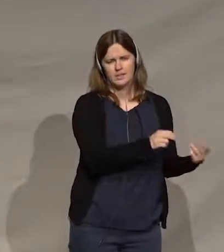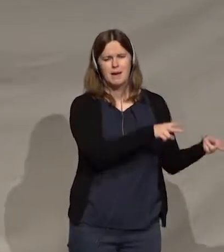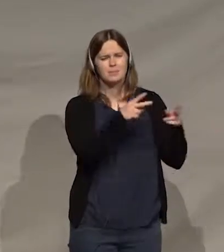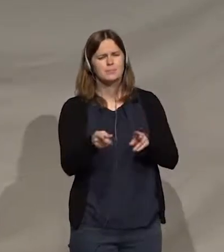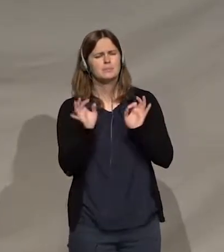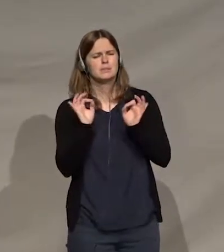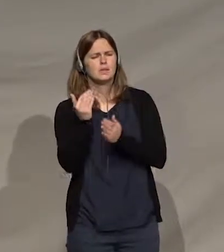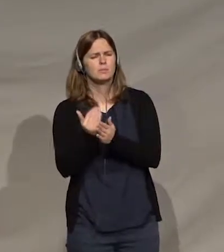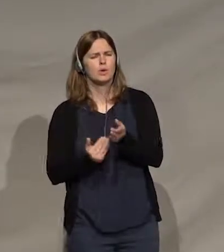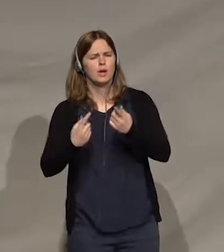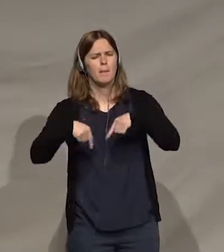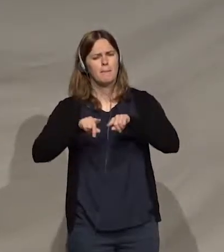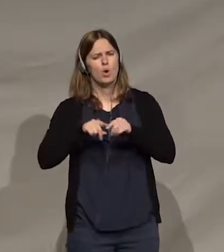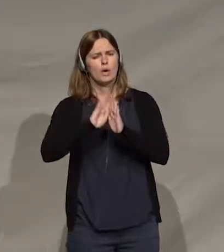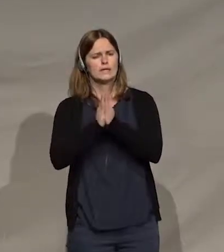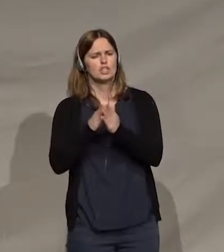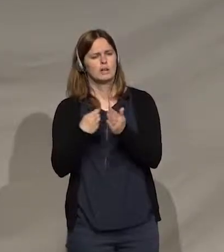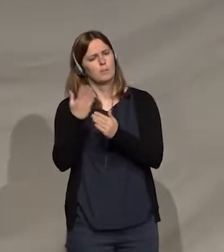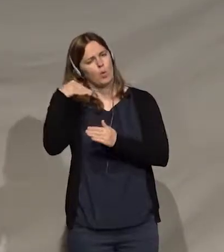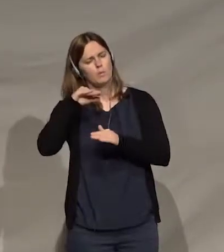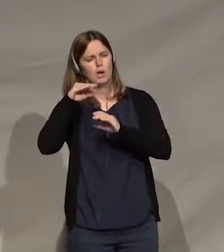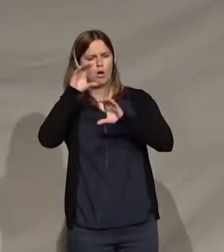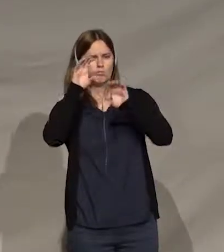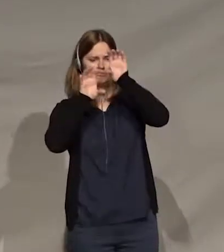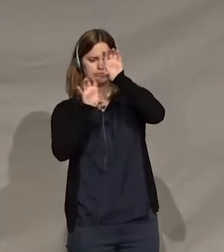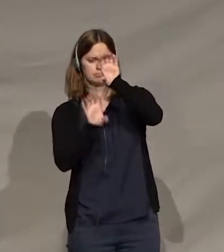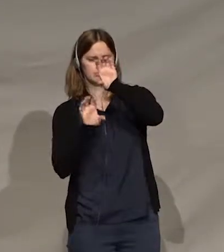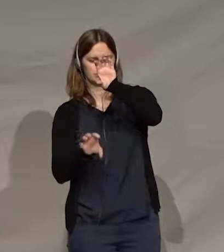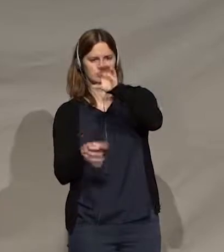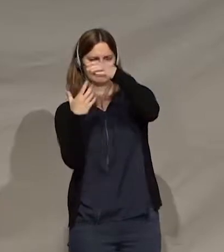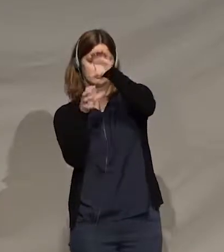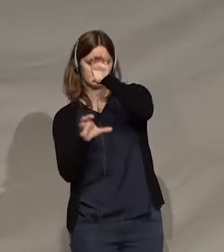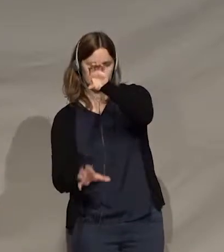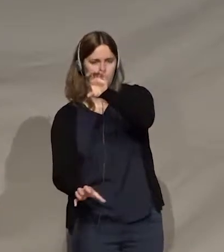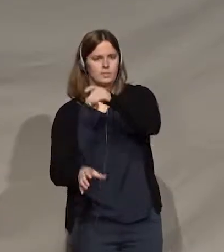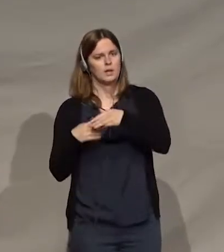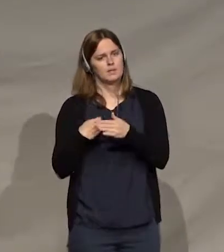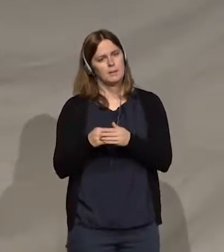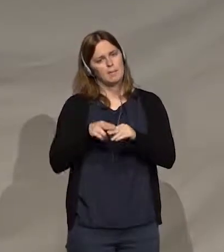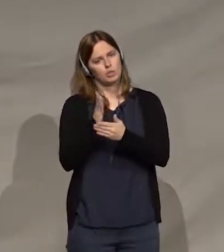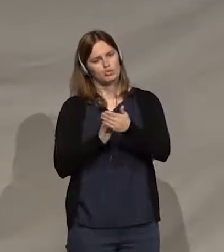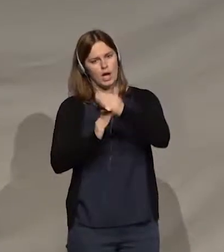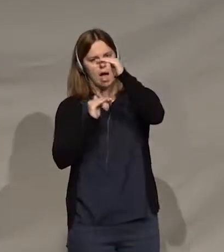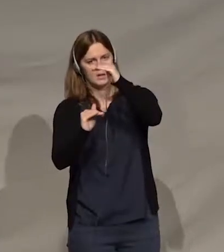To je formát pro lidi s postižením, který vznikl na konci osmdesátých let pro podporu lidí s poruchami čtení.